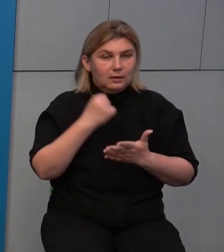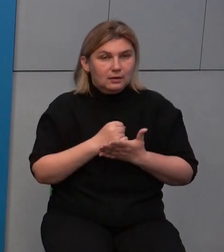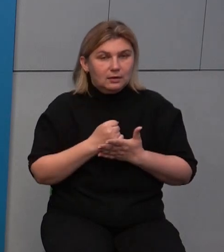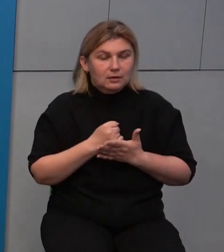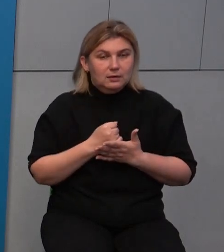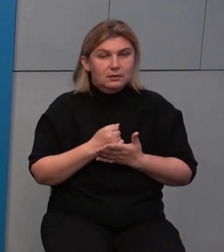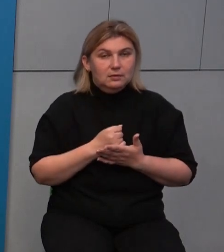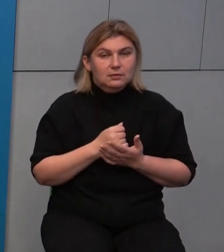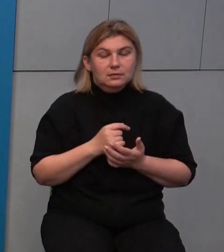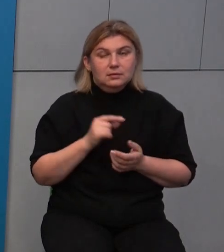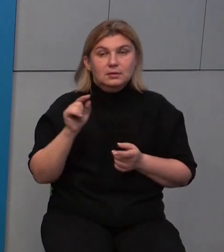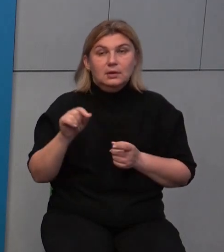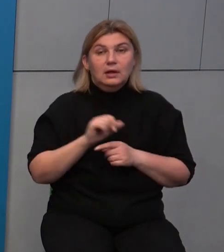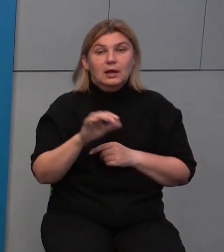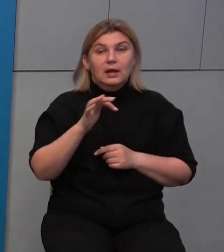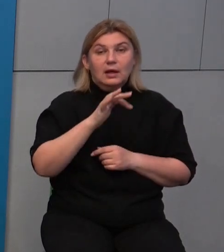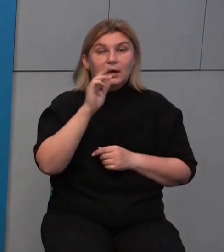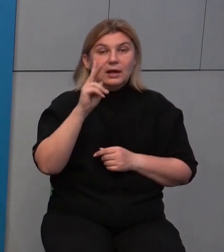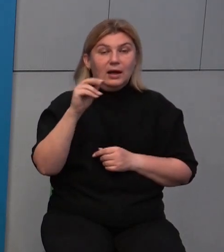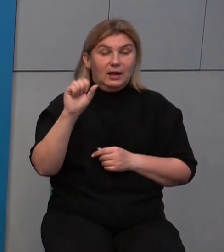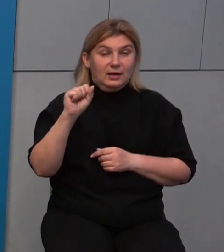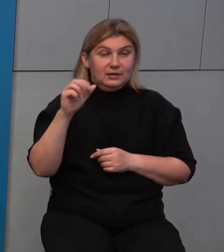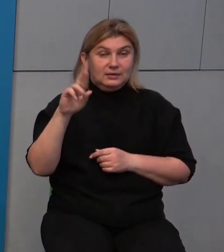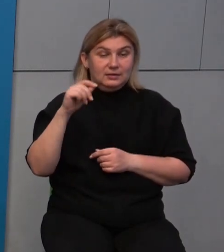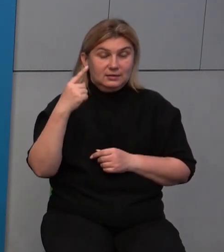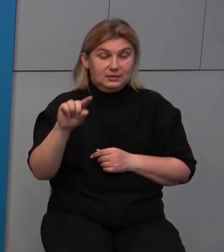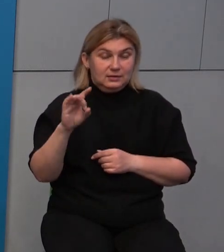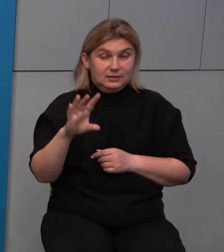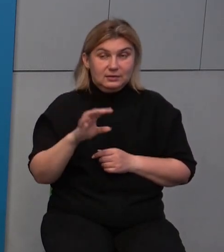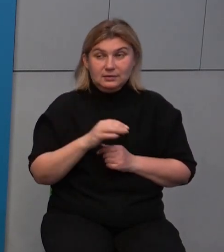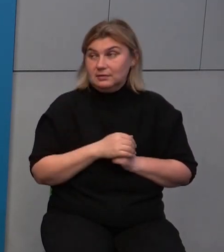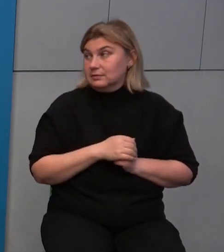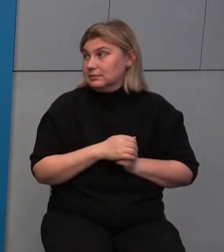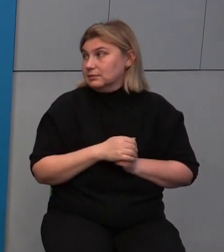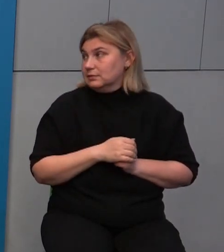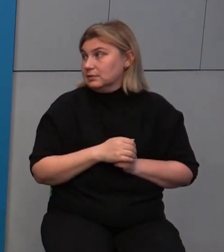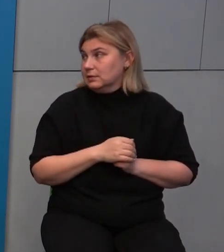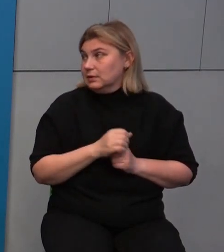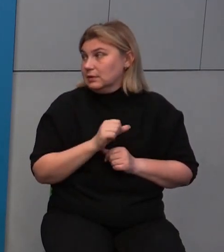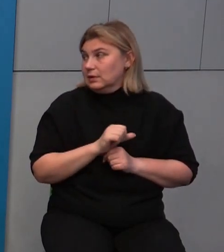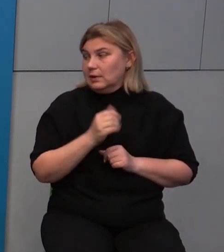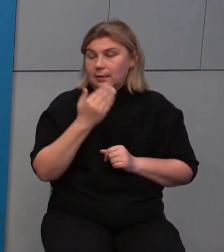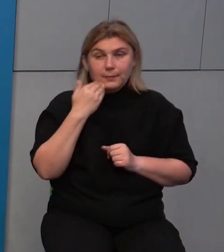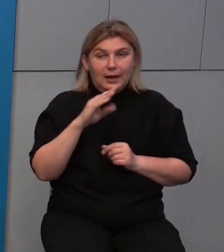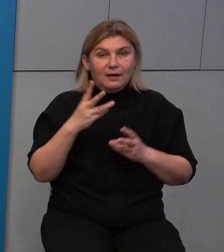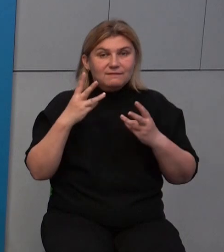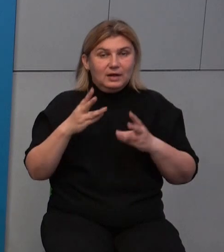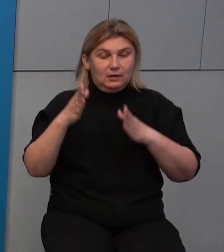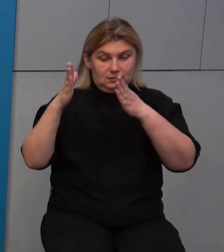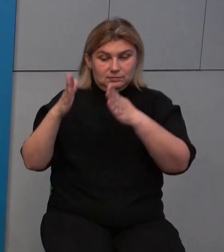to tam oczywiście Philip K. Dick jest bardzo ważną postacią,